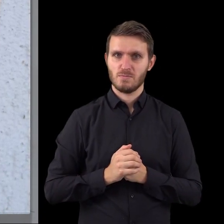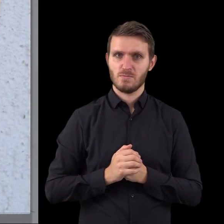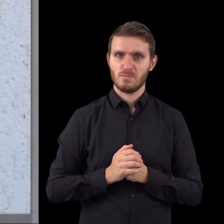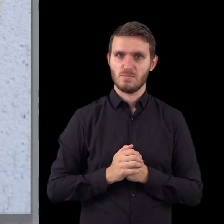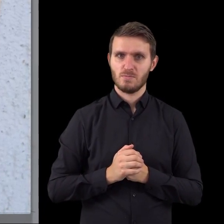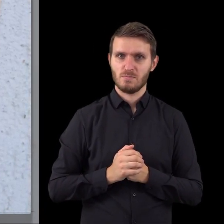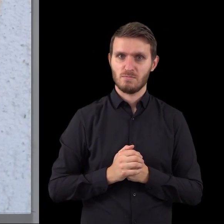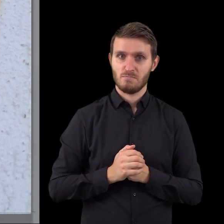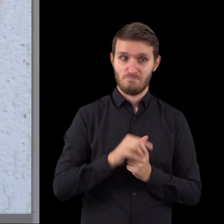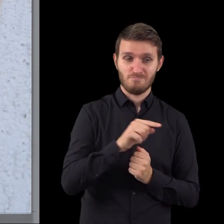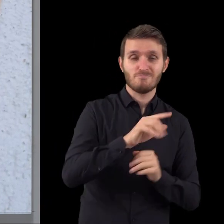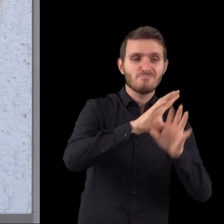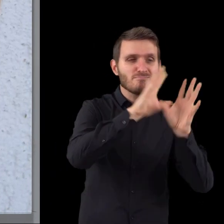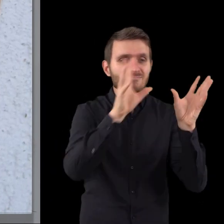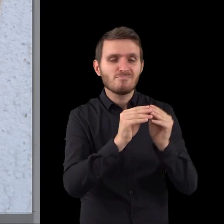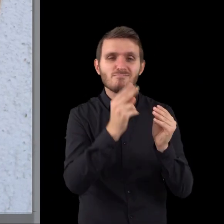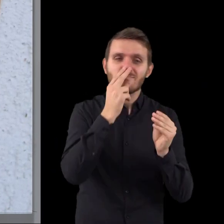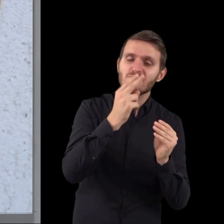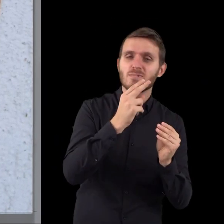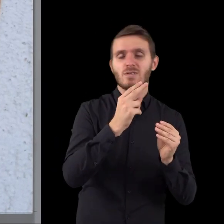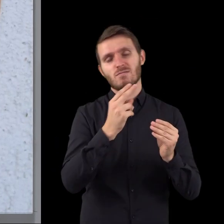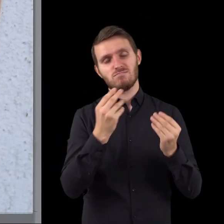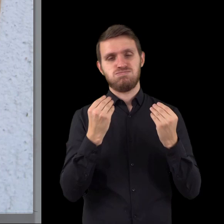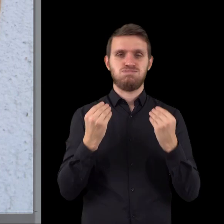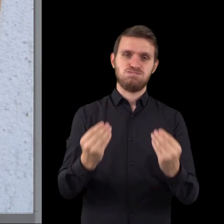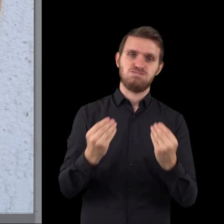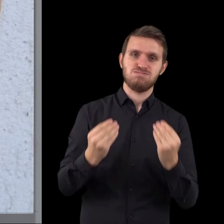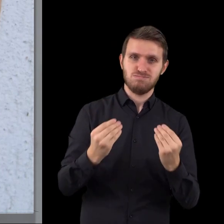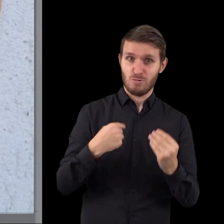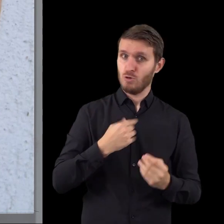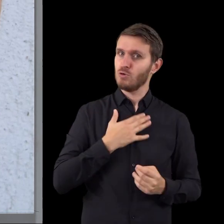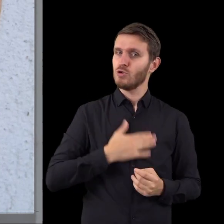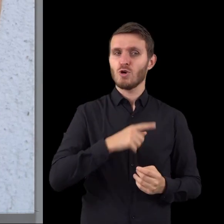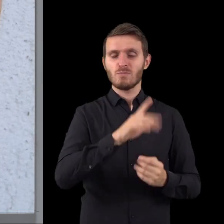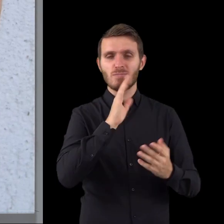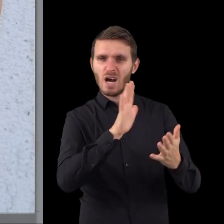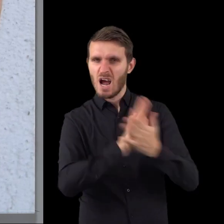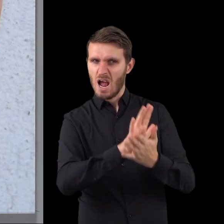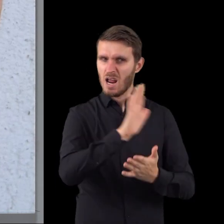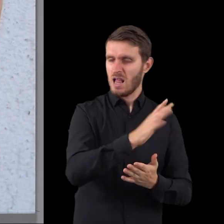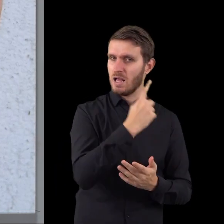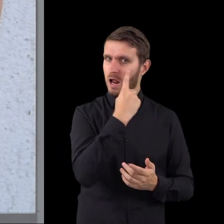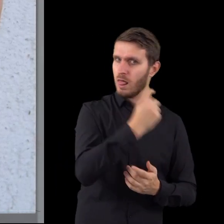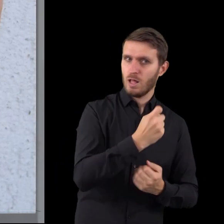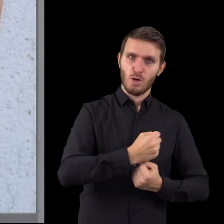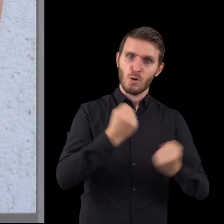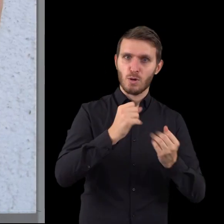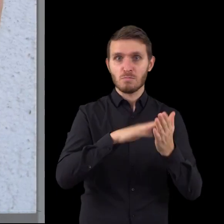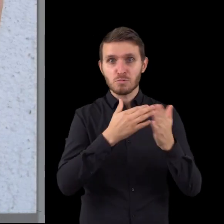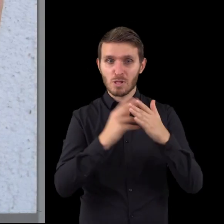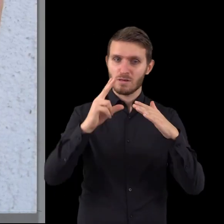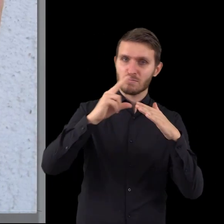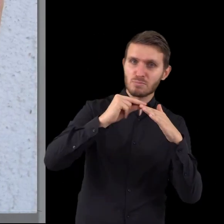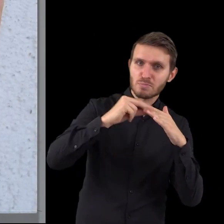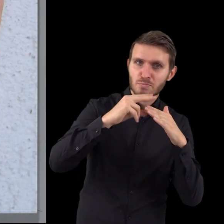Te paznokcie są fantastyczne. Bardzo lubię takie mocne, charakterystyczne paznokcie np. tipsy.